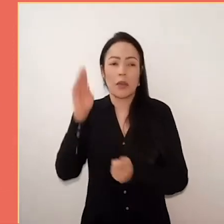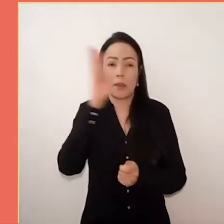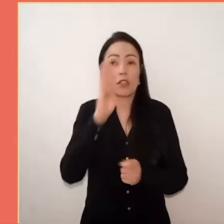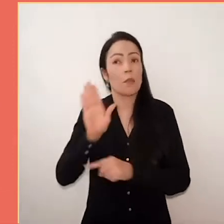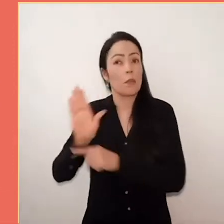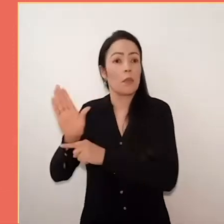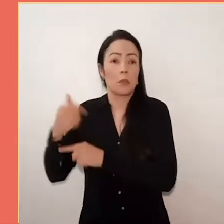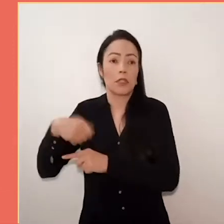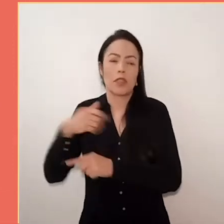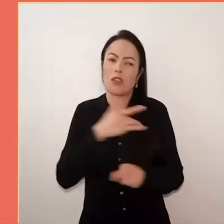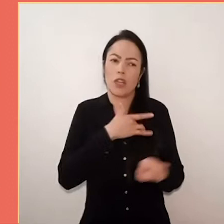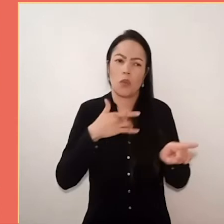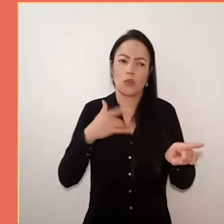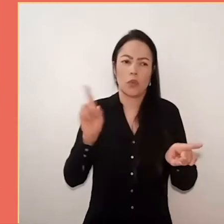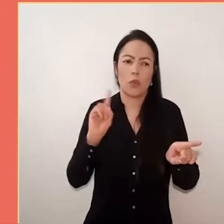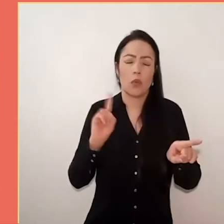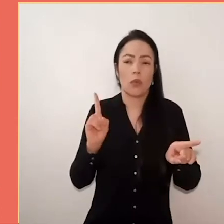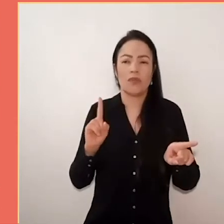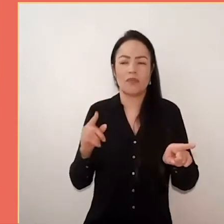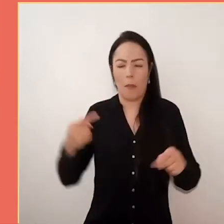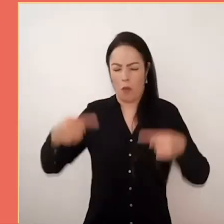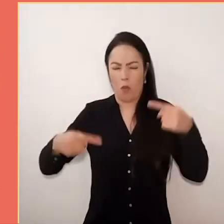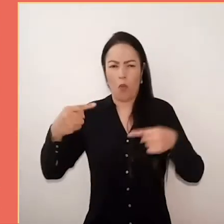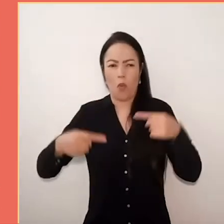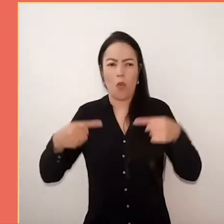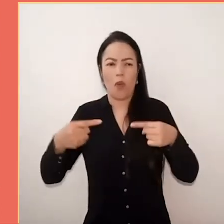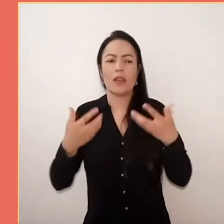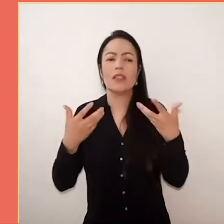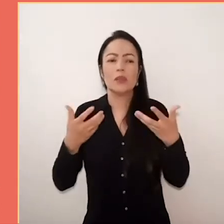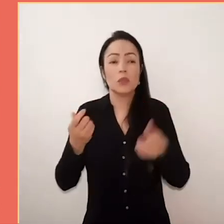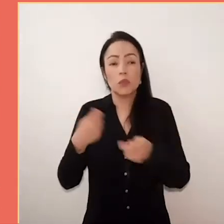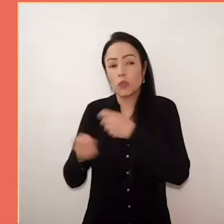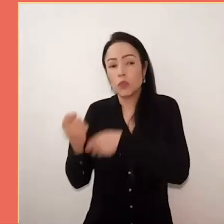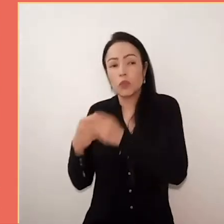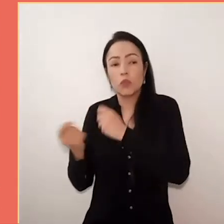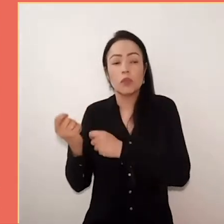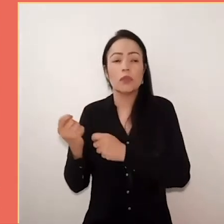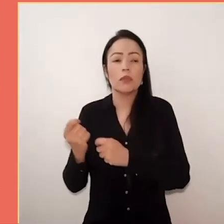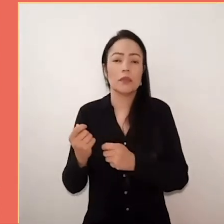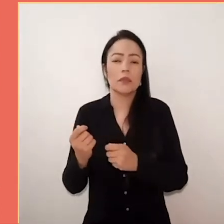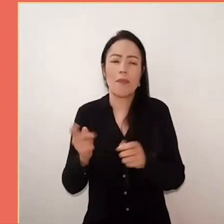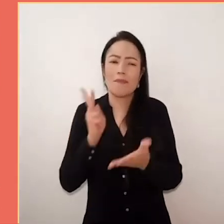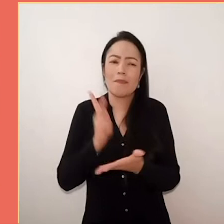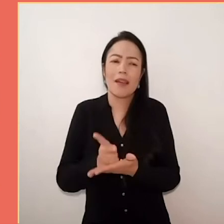interesses políticos, interesses econômicos, os mesmos erros.